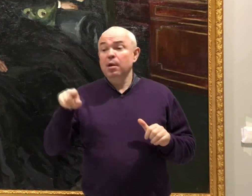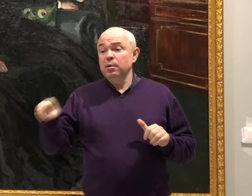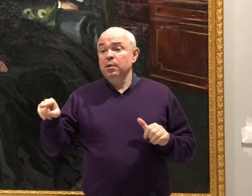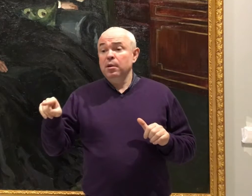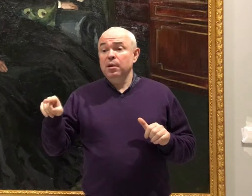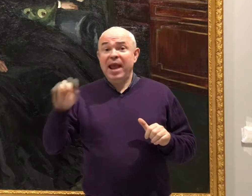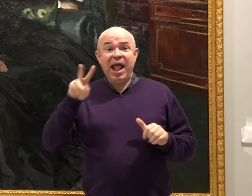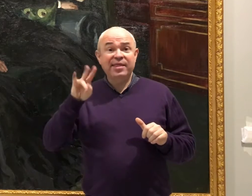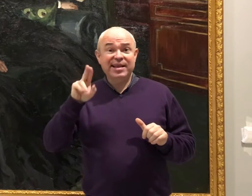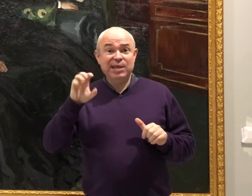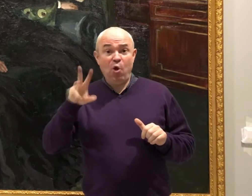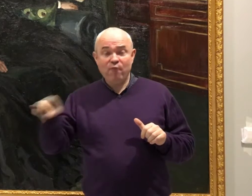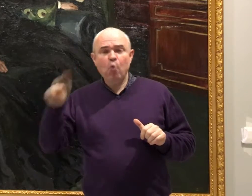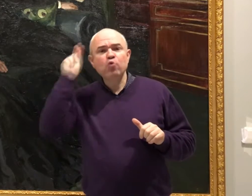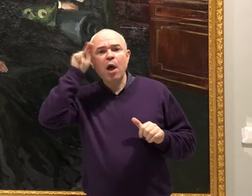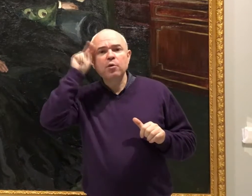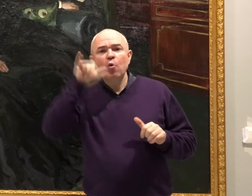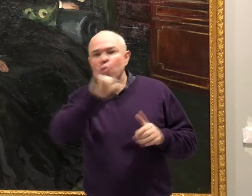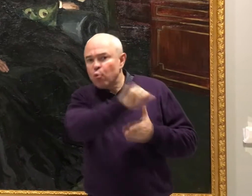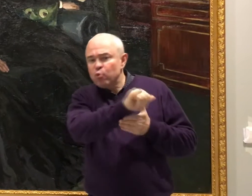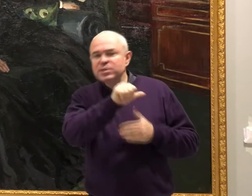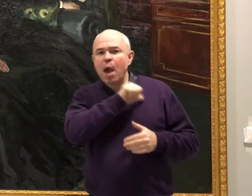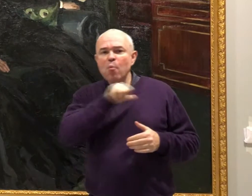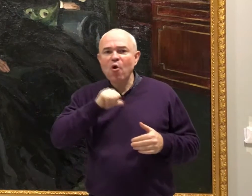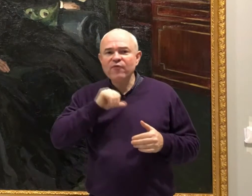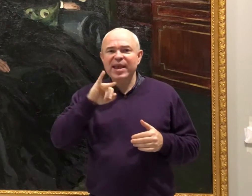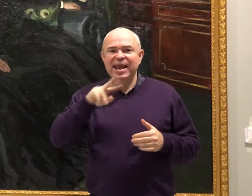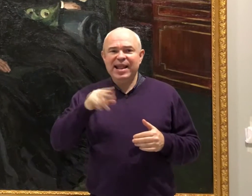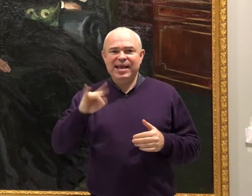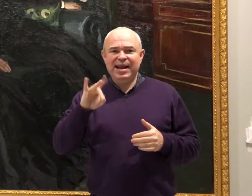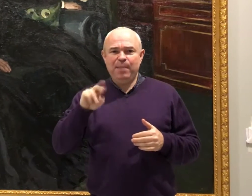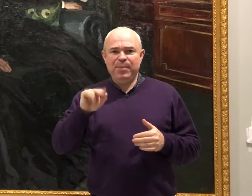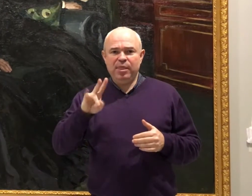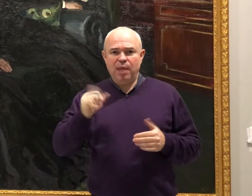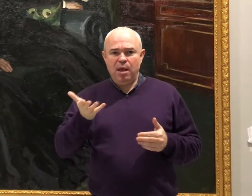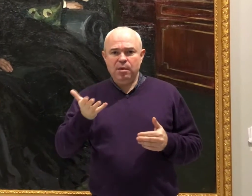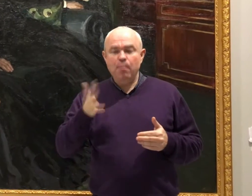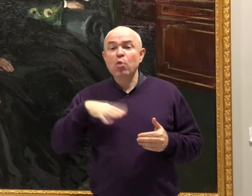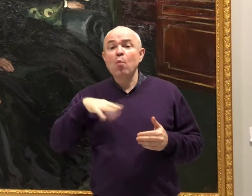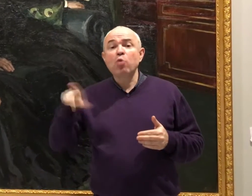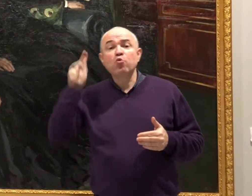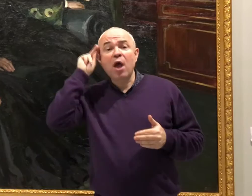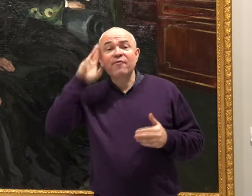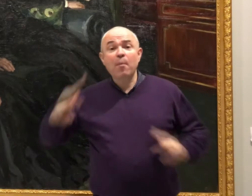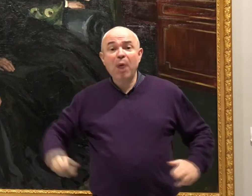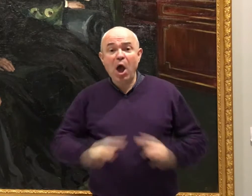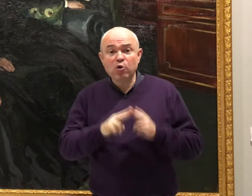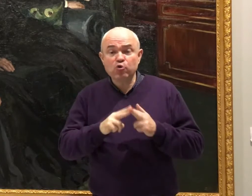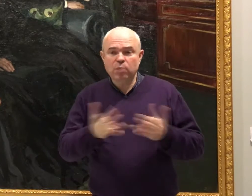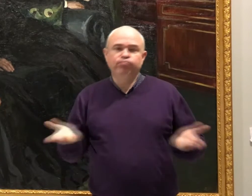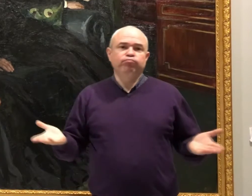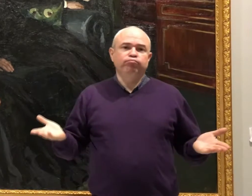Елена Киселева училась у самого Ильи Репина, затем она училась в Париже.